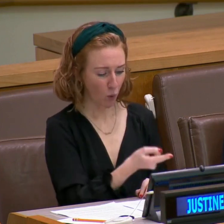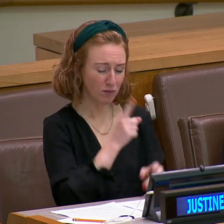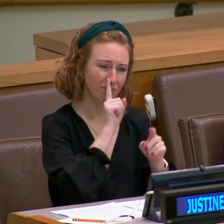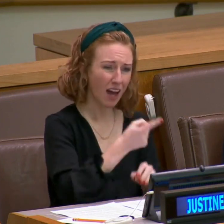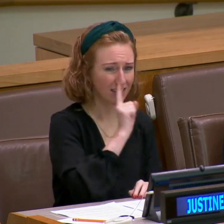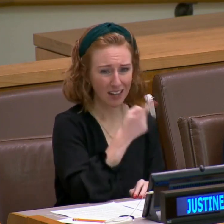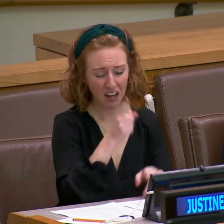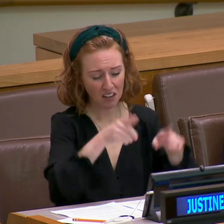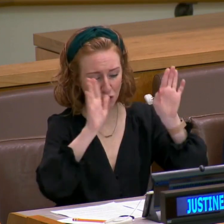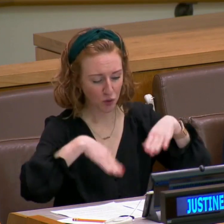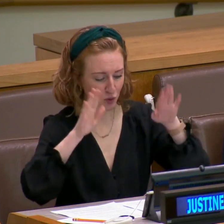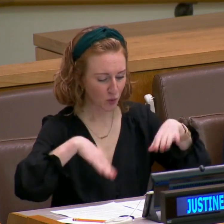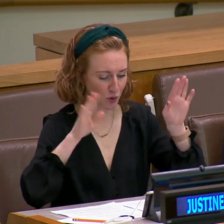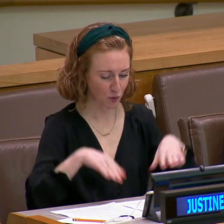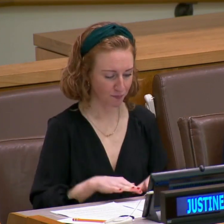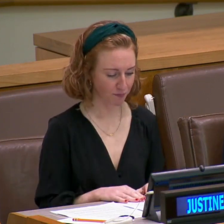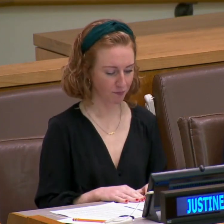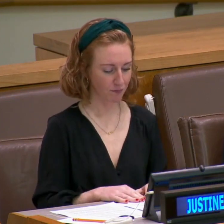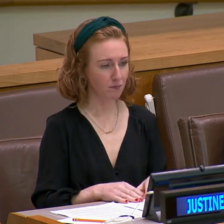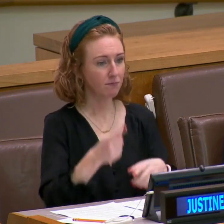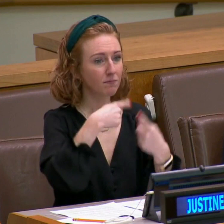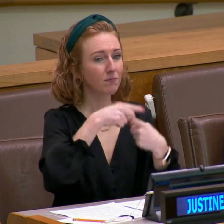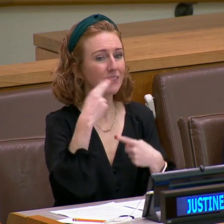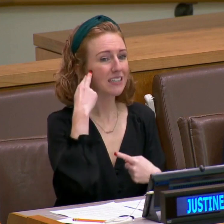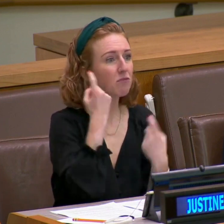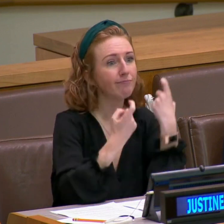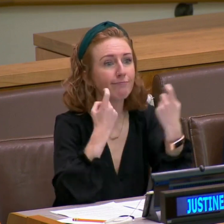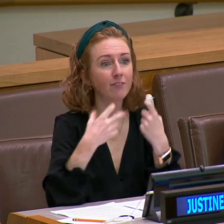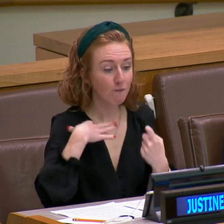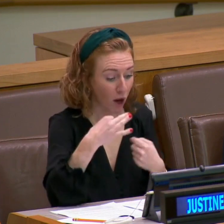sordas se les dice constantemente lo que no pueden y no deben hacer. Además, quienes